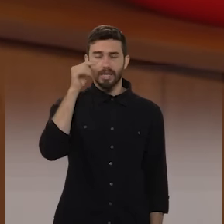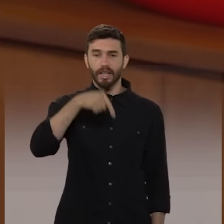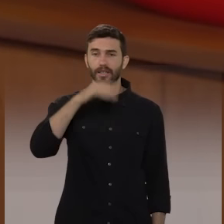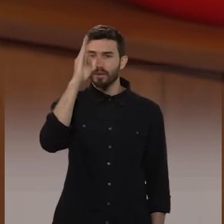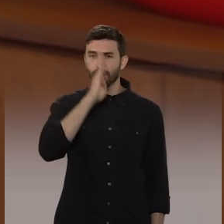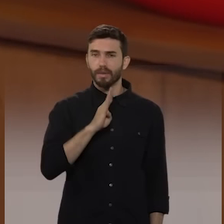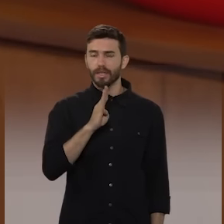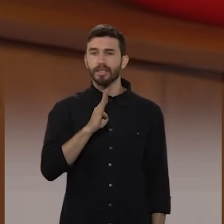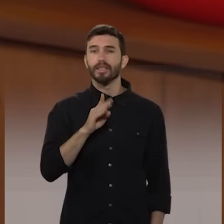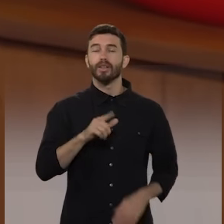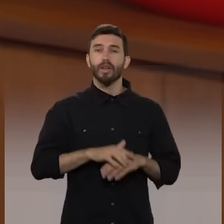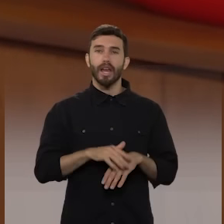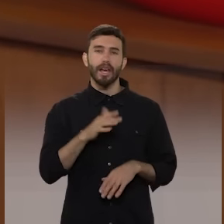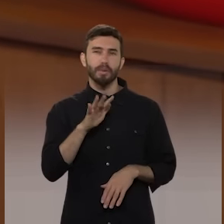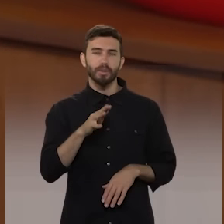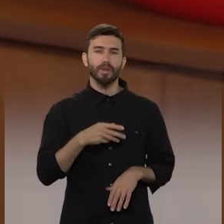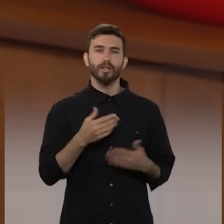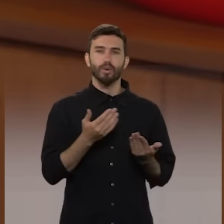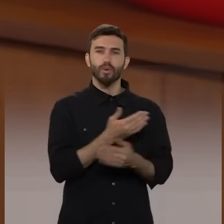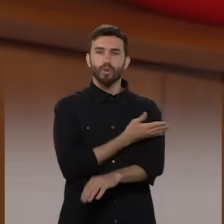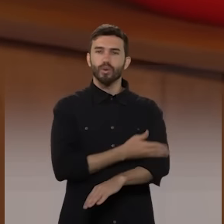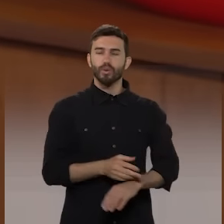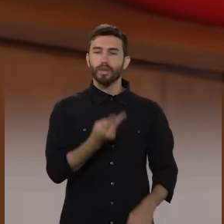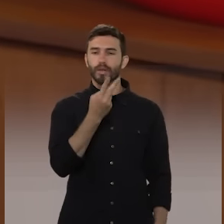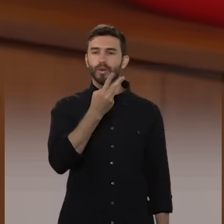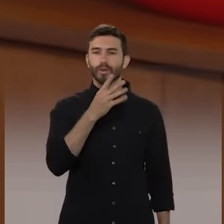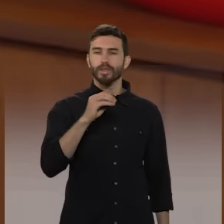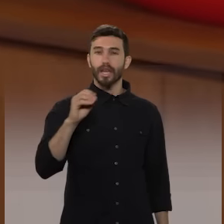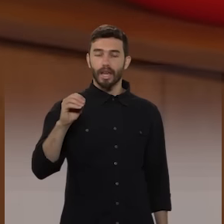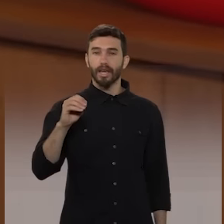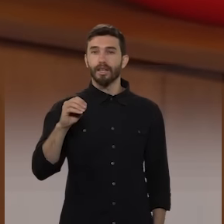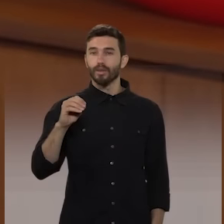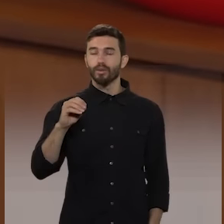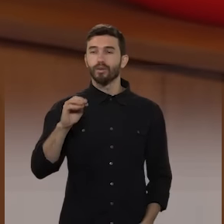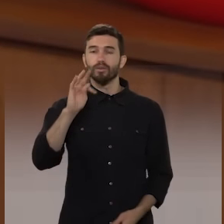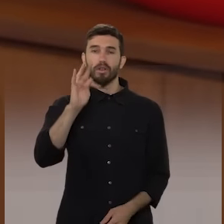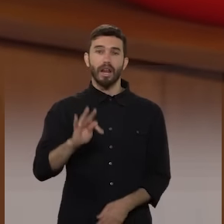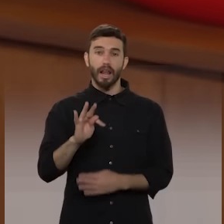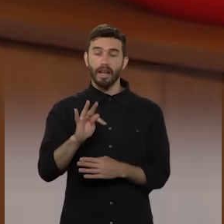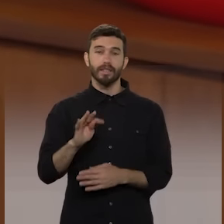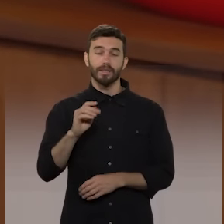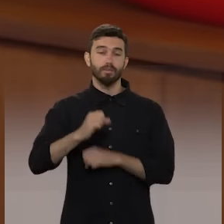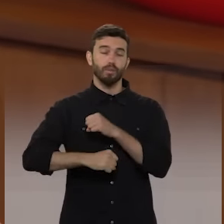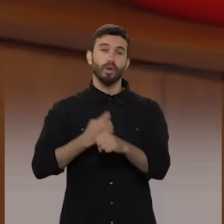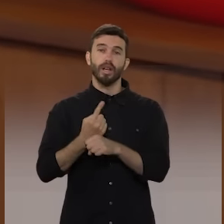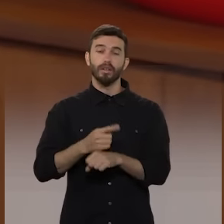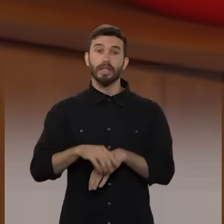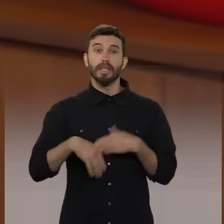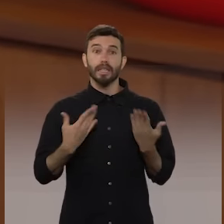200, 200 e poucas mil toneladas de cabo/ano. Nós estamos falando de um leilão que tem de um dia só